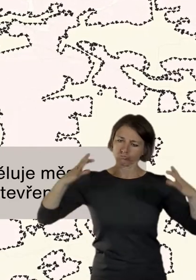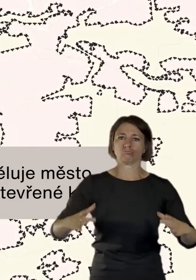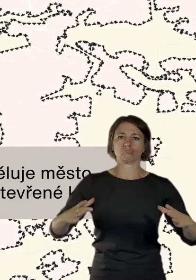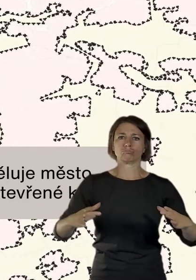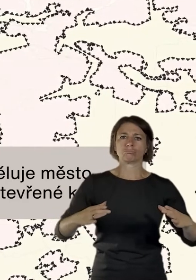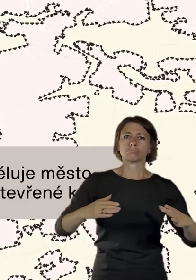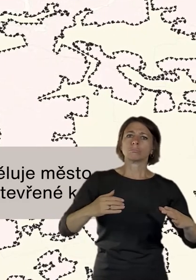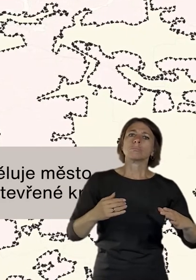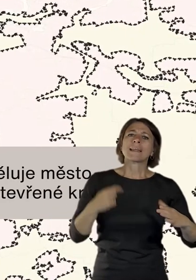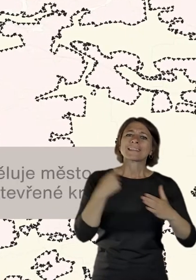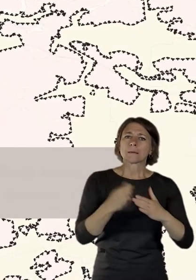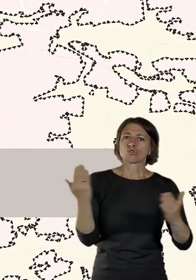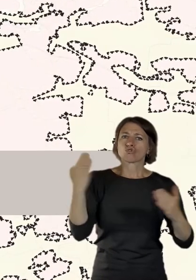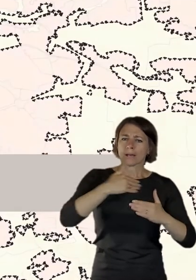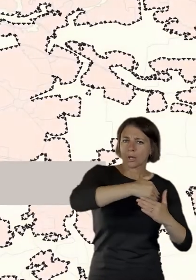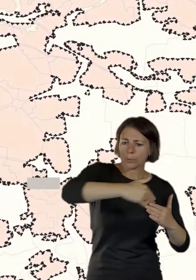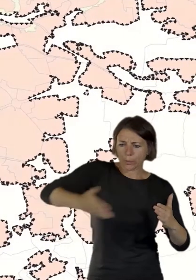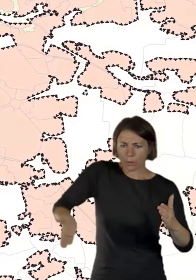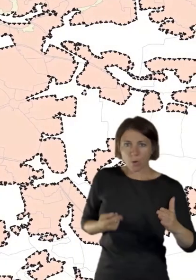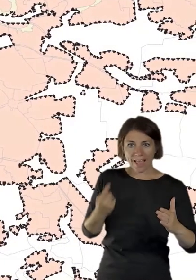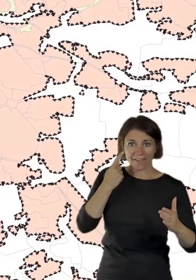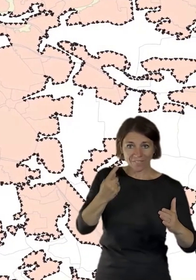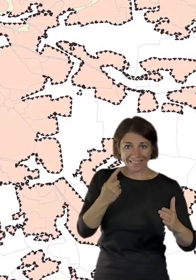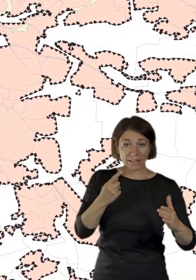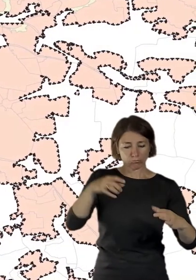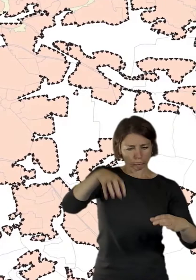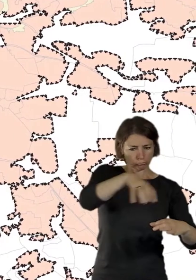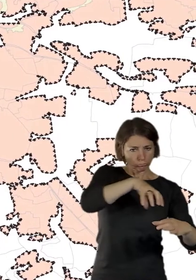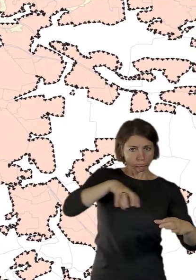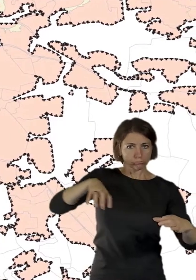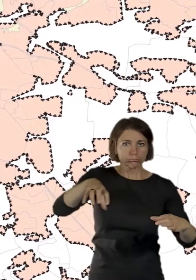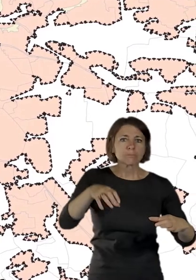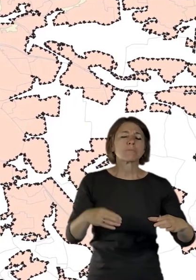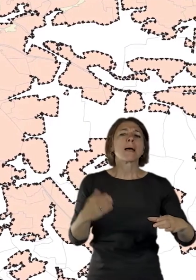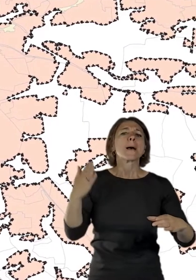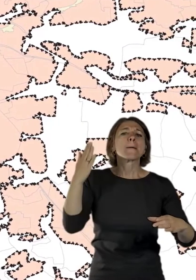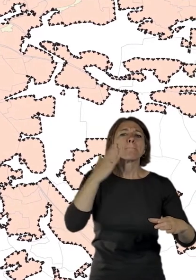od otevřené krajiny. Uvnitř této hranice se Metropolitní plán snaží stabilizovat charakter